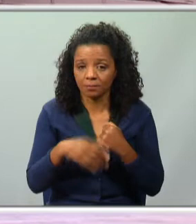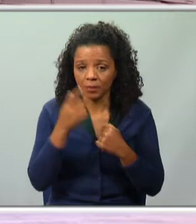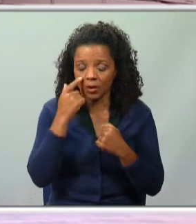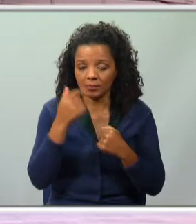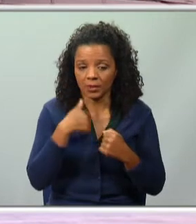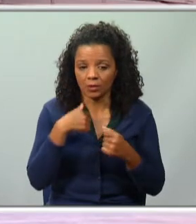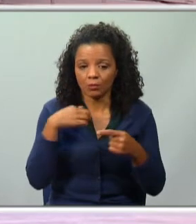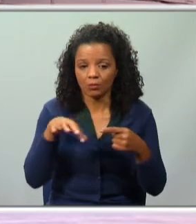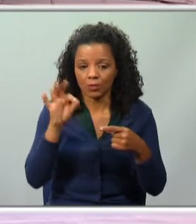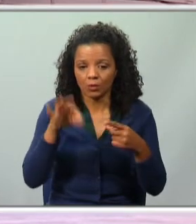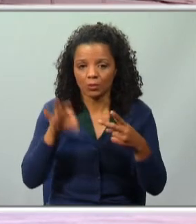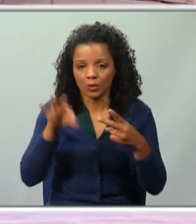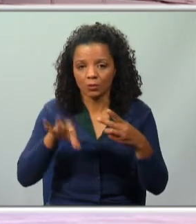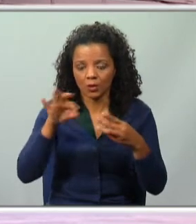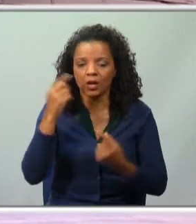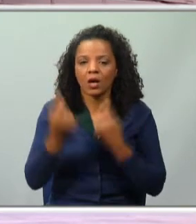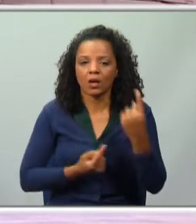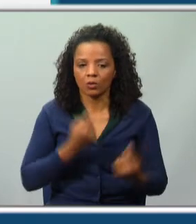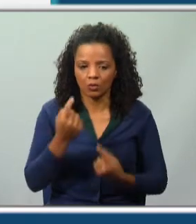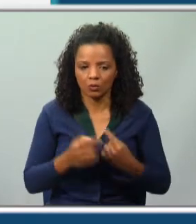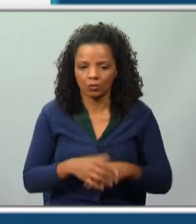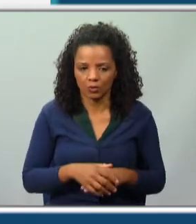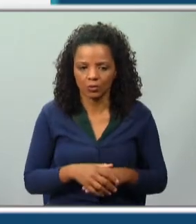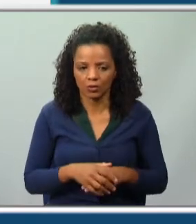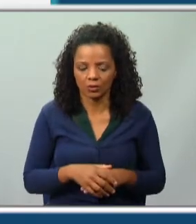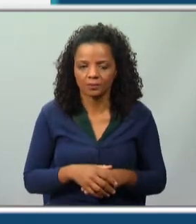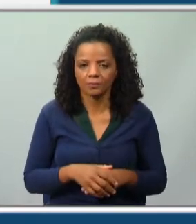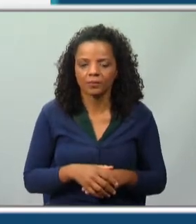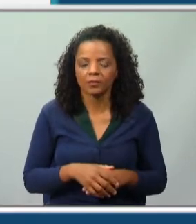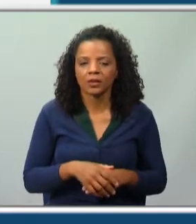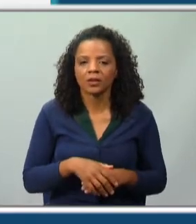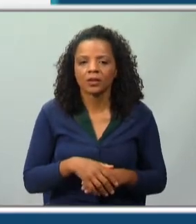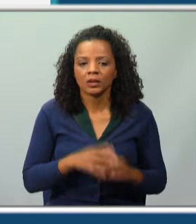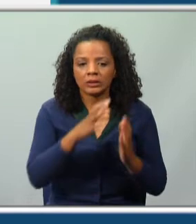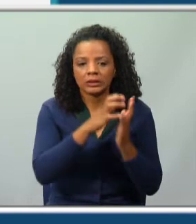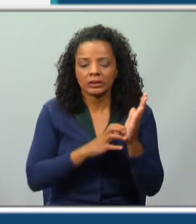selecionei aqui algumas muito ler vos o enunciado para depois podemos fazer o 我在這裡選擇了一些非常讀你的稍後我們可以做的聲明